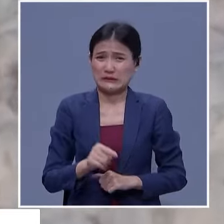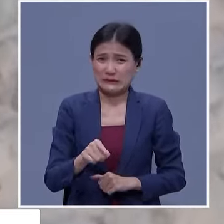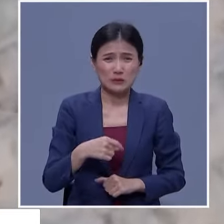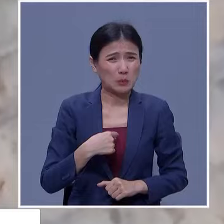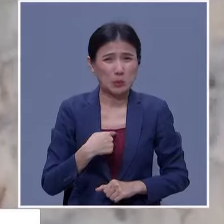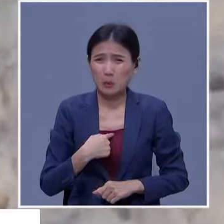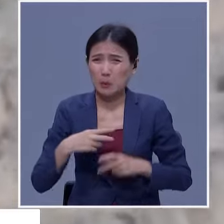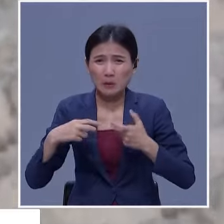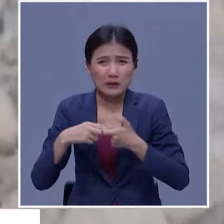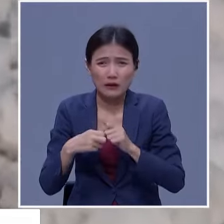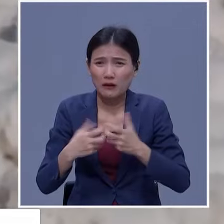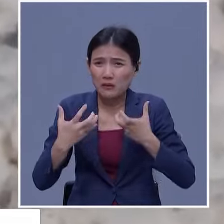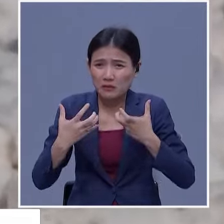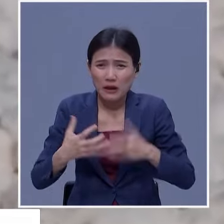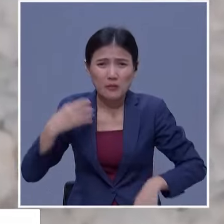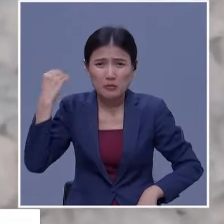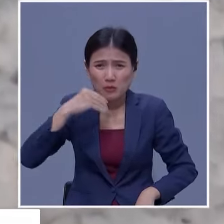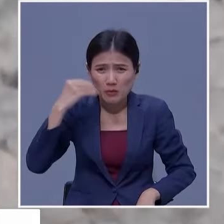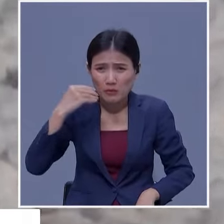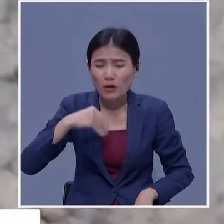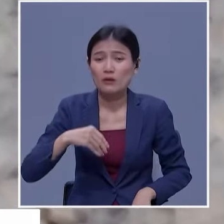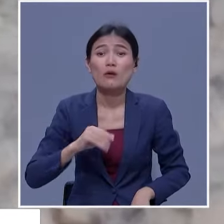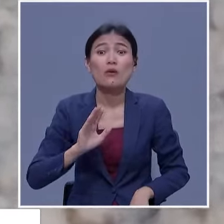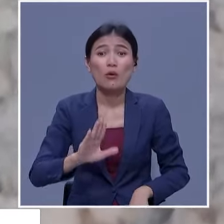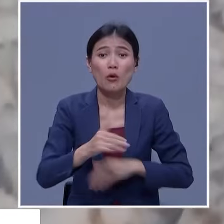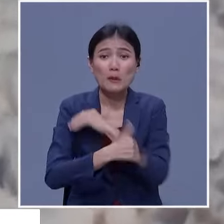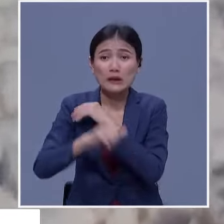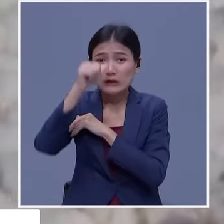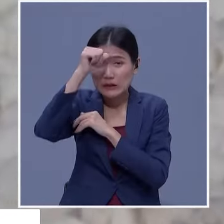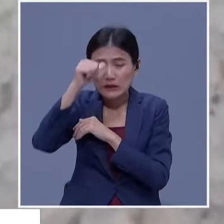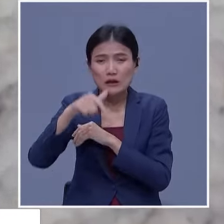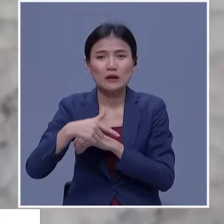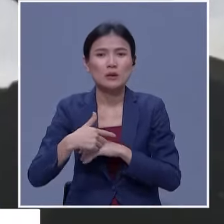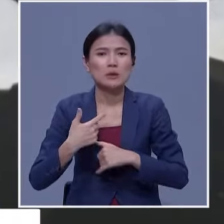เป็นปัญหาที่เกิดขึ้นเป็นประจำกำลัง คุกคามสุขอนามัยแล้วก็ความเป็นอยู่ที่ดี